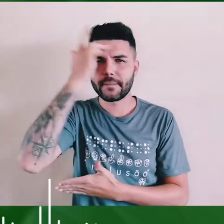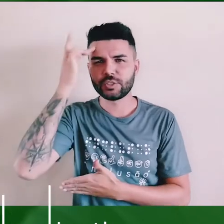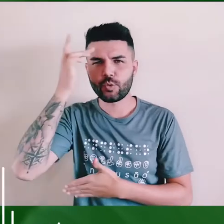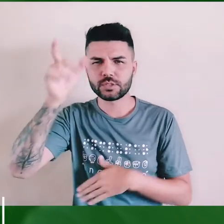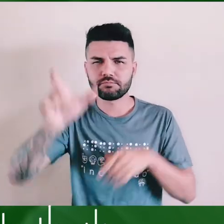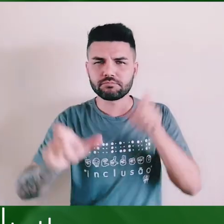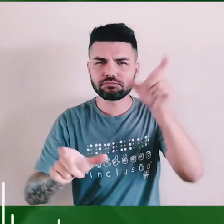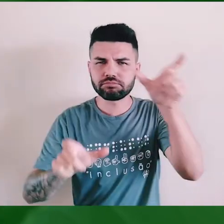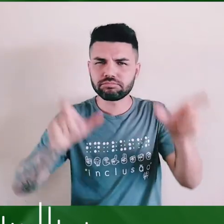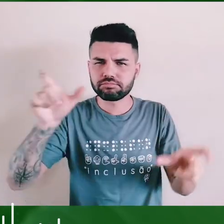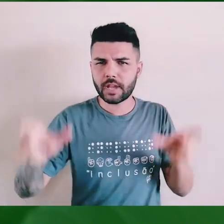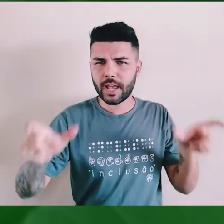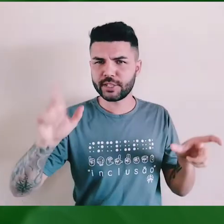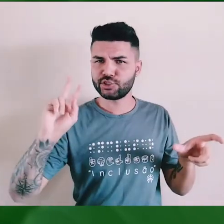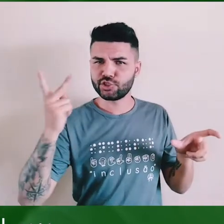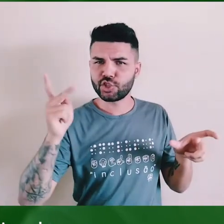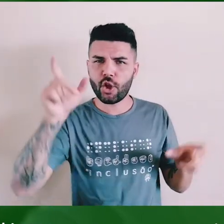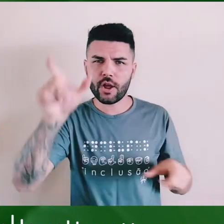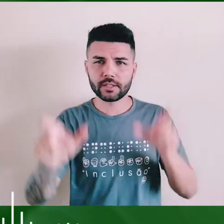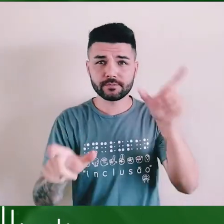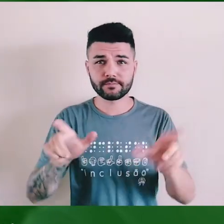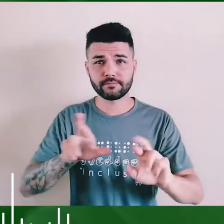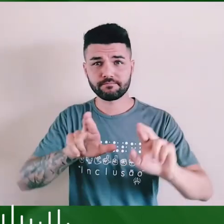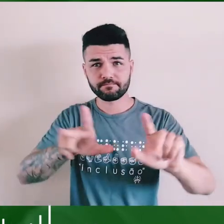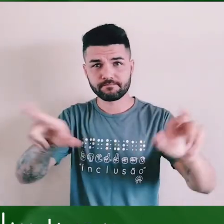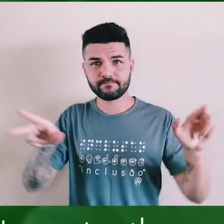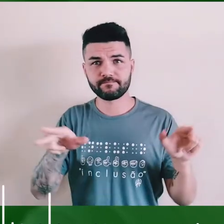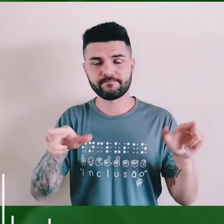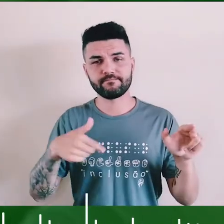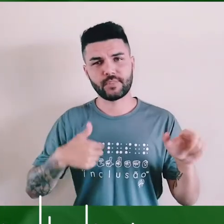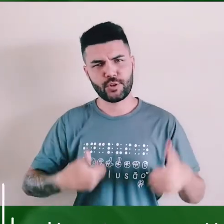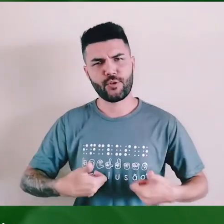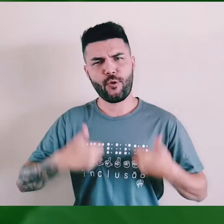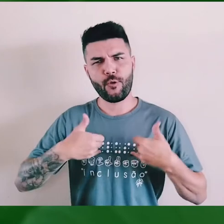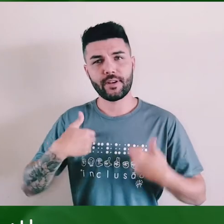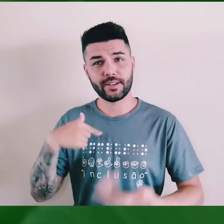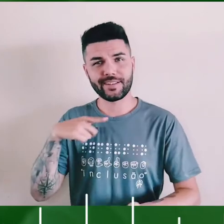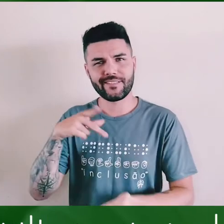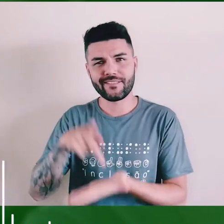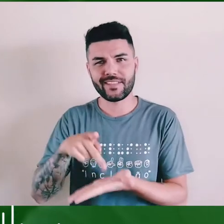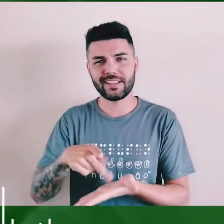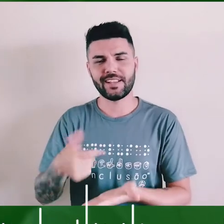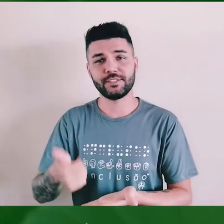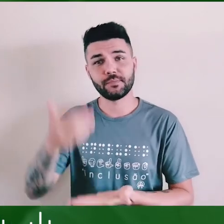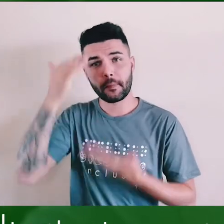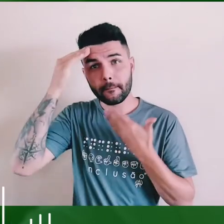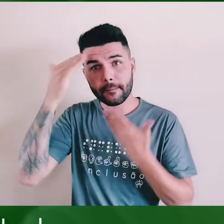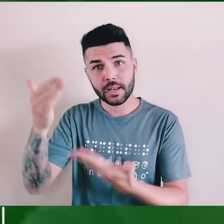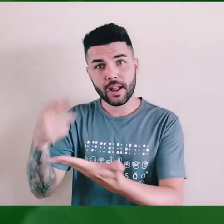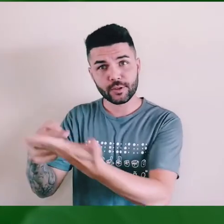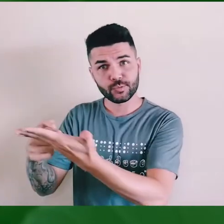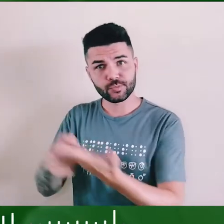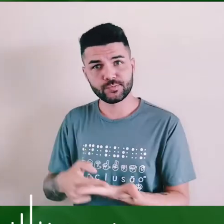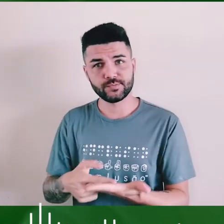diferentes e vidas diferentes, e com certeza te receber está sendo uma honra. Para quem